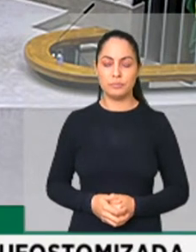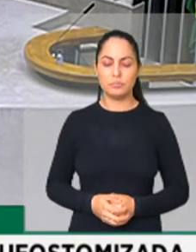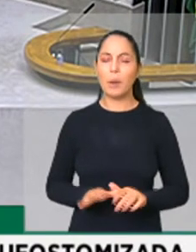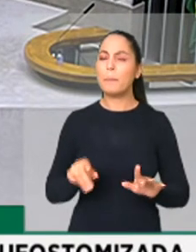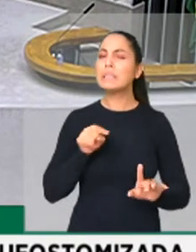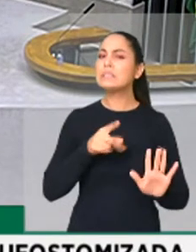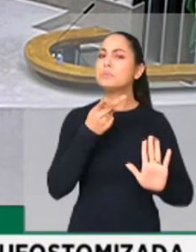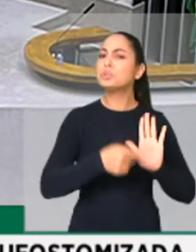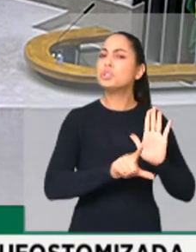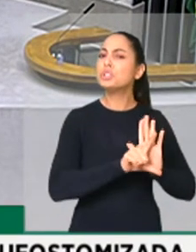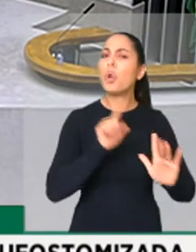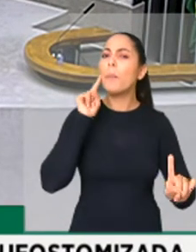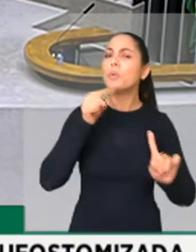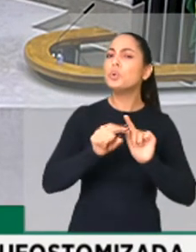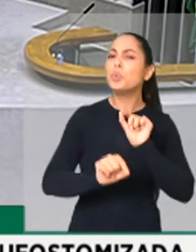DEMOCRATAS DE GOIÁS E O RELATOR DEPUTADO CAPITÃO